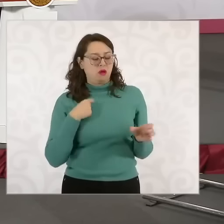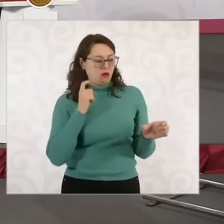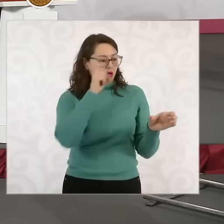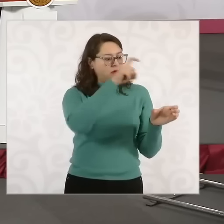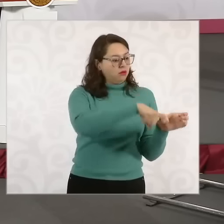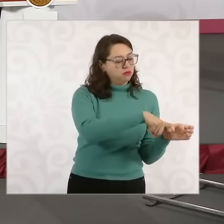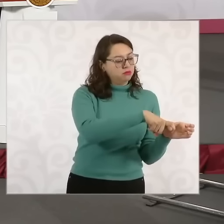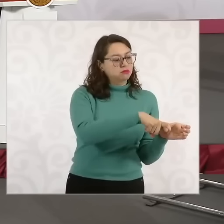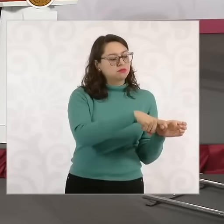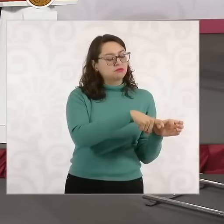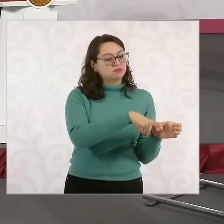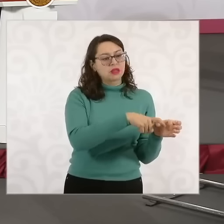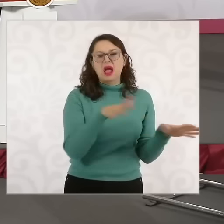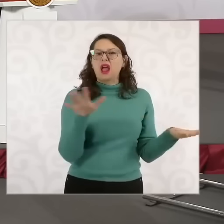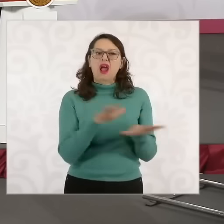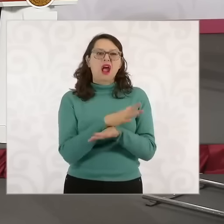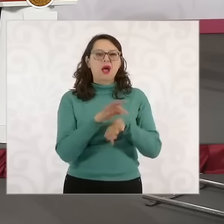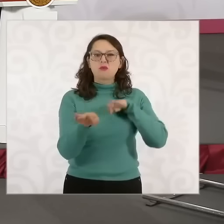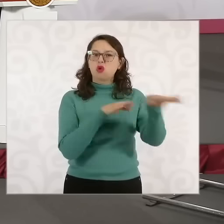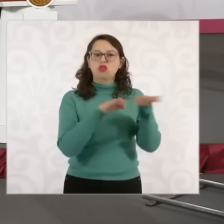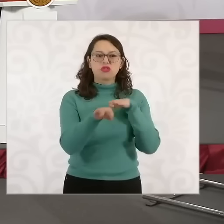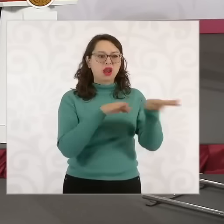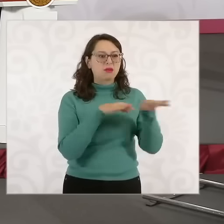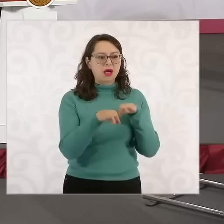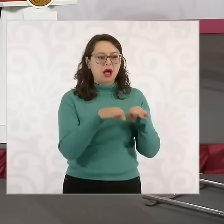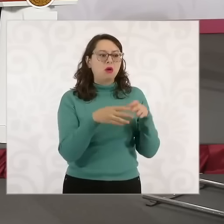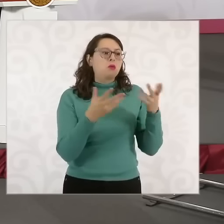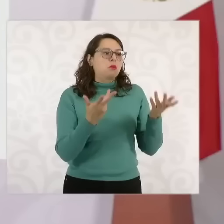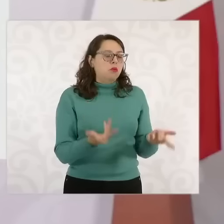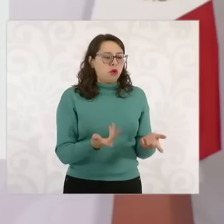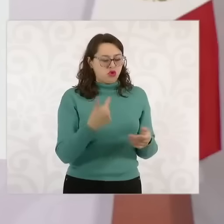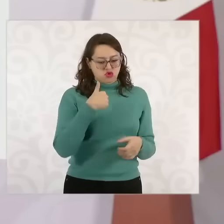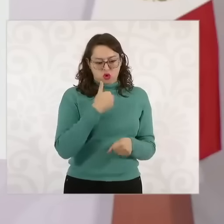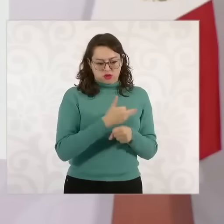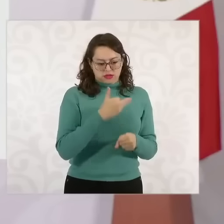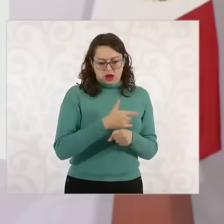una persona cambie de trabajo, que pasa tal vez trabajar como yo hoy en el sector público que soy